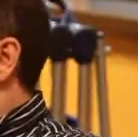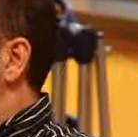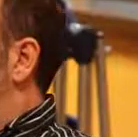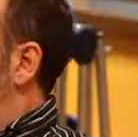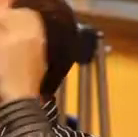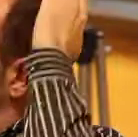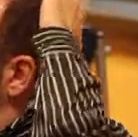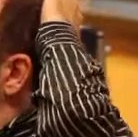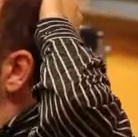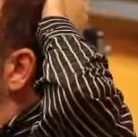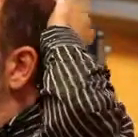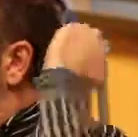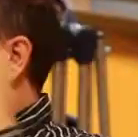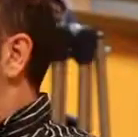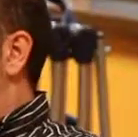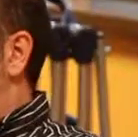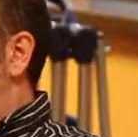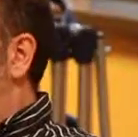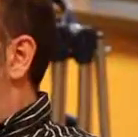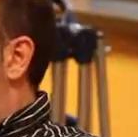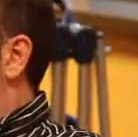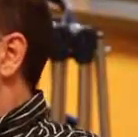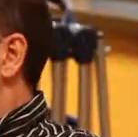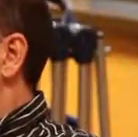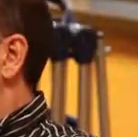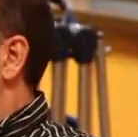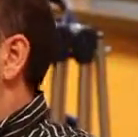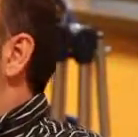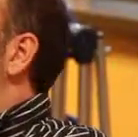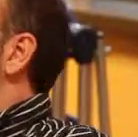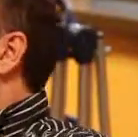porque aquí también cuando muchas veces la transparencia llega a las instituciones, aflora...